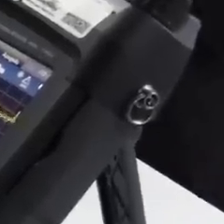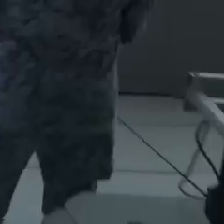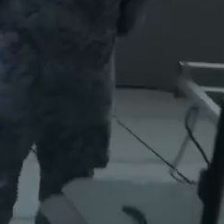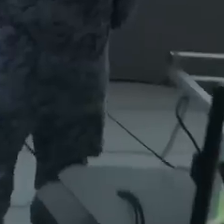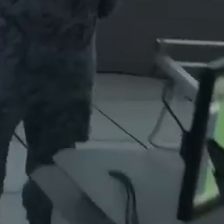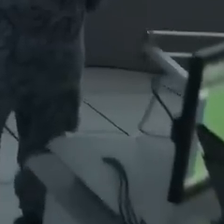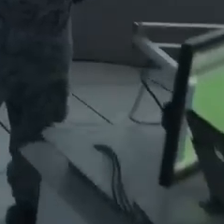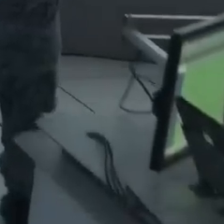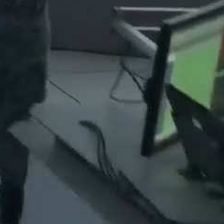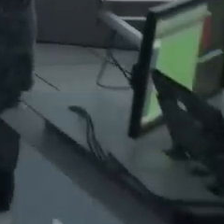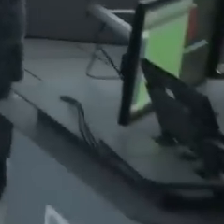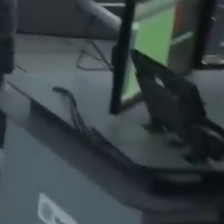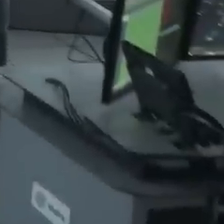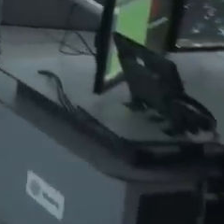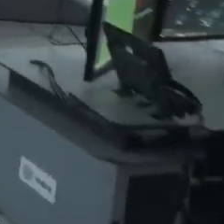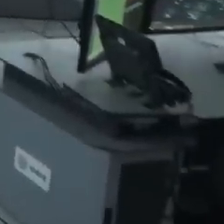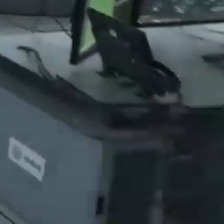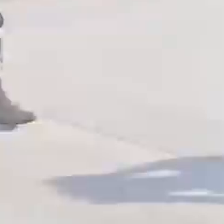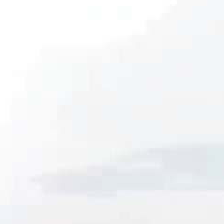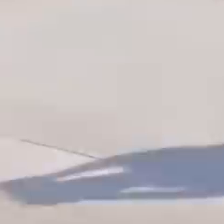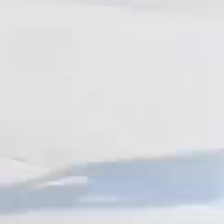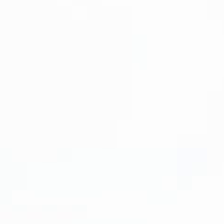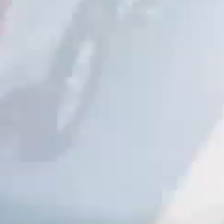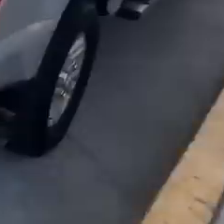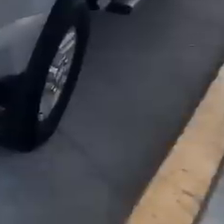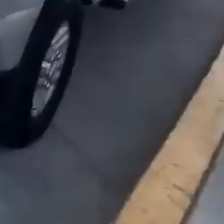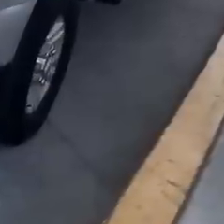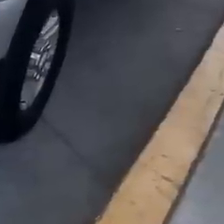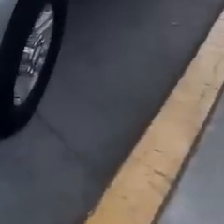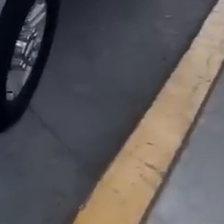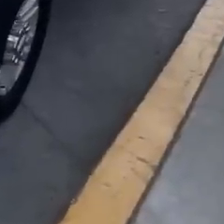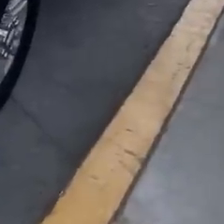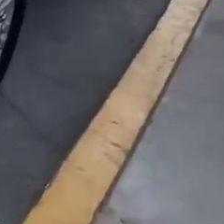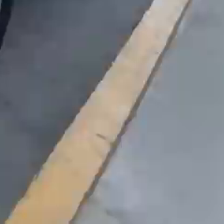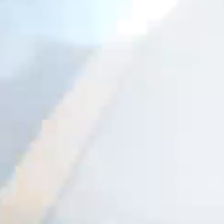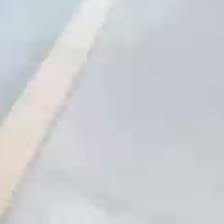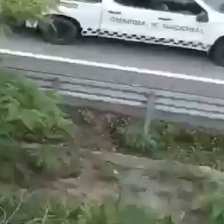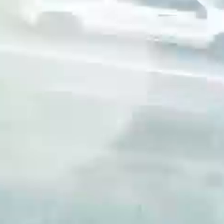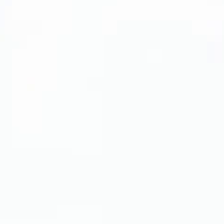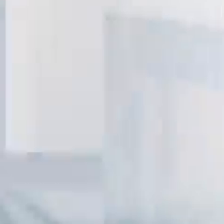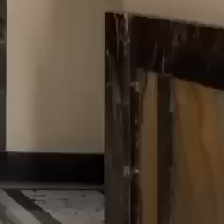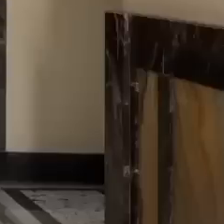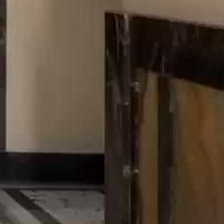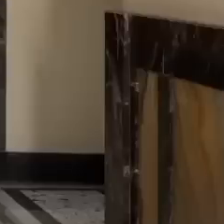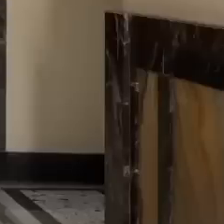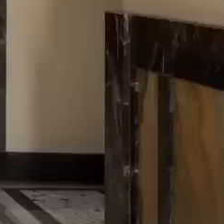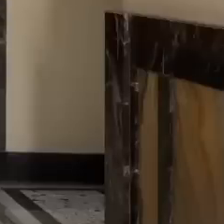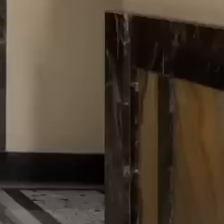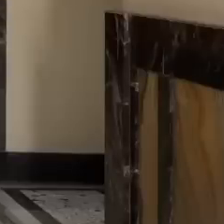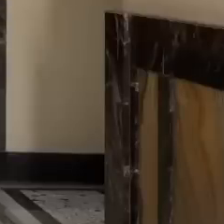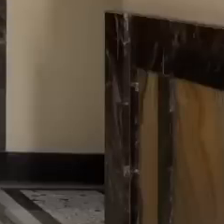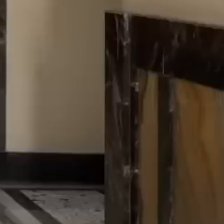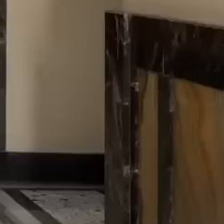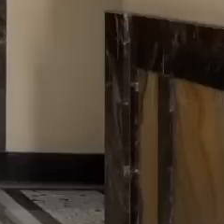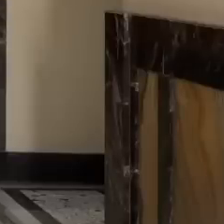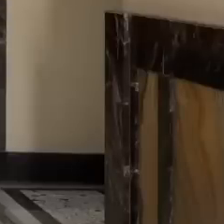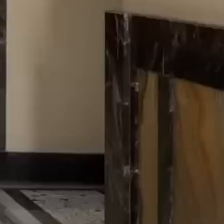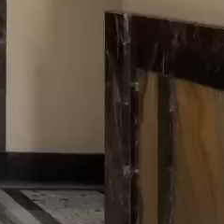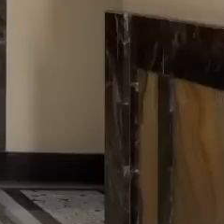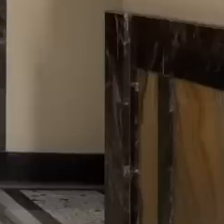en todo el país siguiendo El ejemplo del expresidente Andrés Manuel López Obrador primero